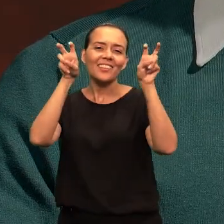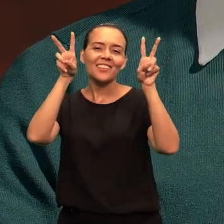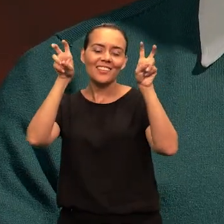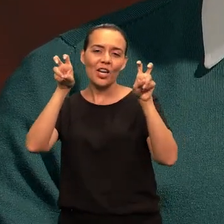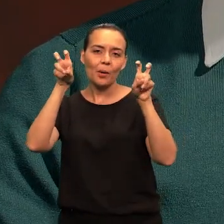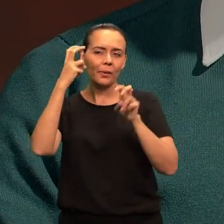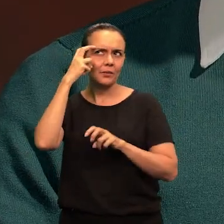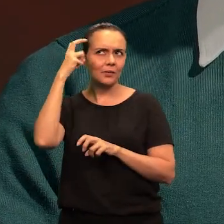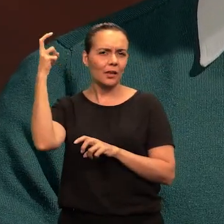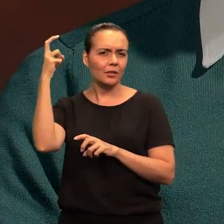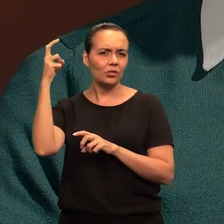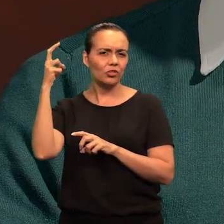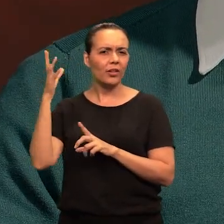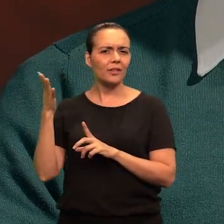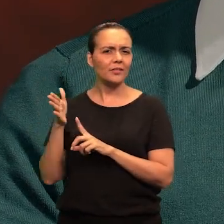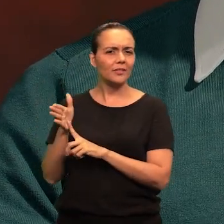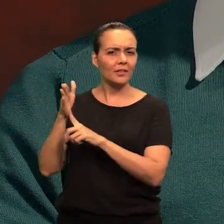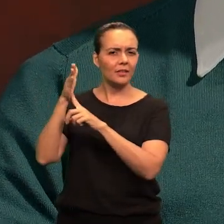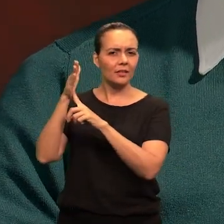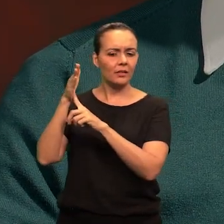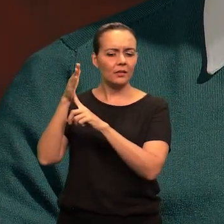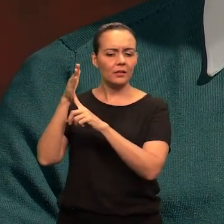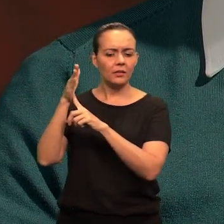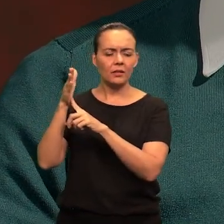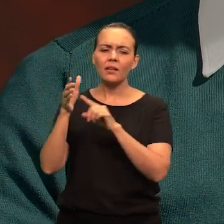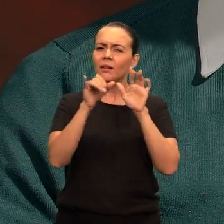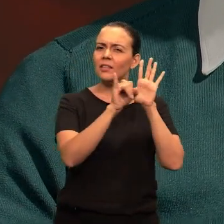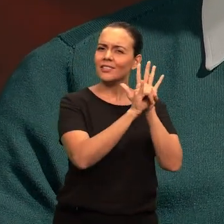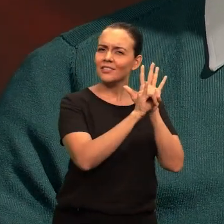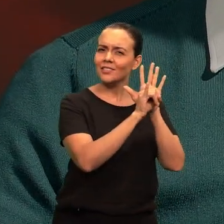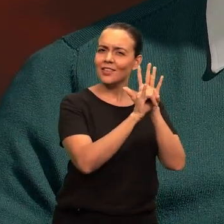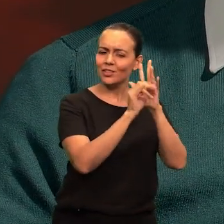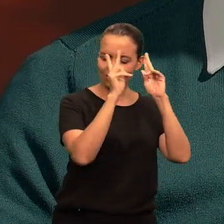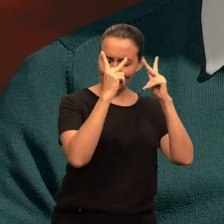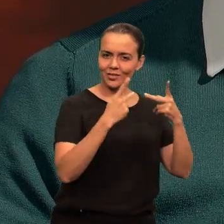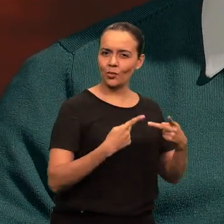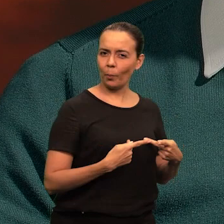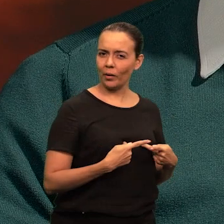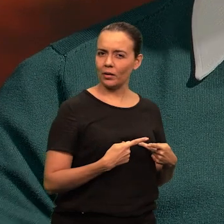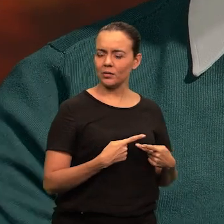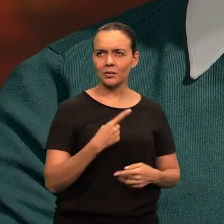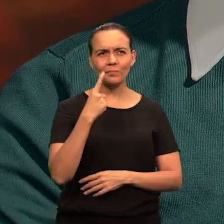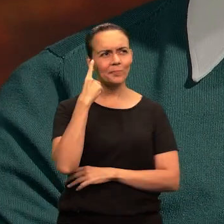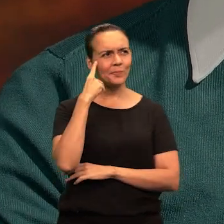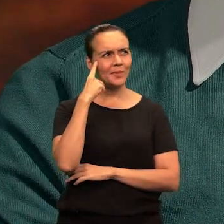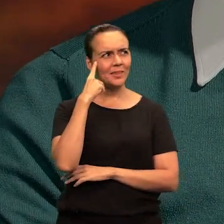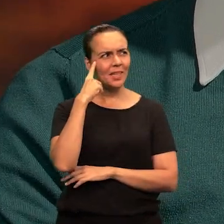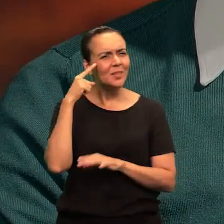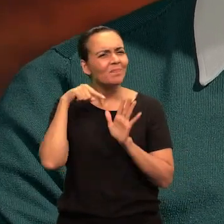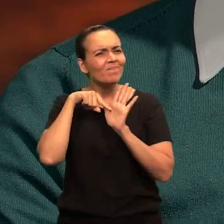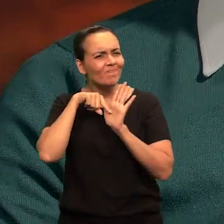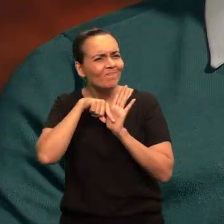Então, responder essa pergunta: Até onde vai a identidade humana, é algo muito instigante para os tempos atuais.